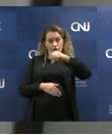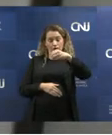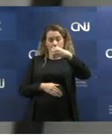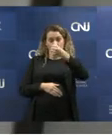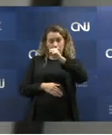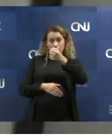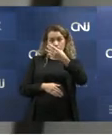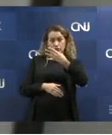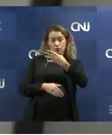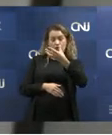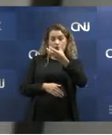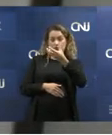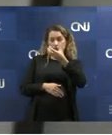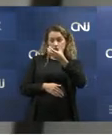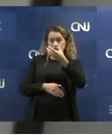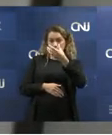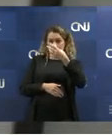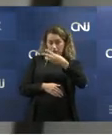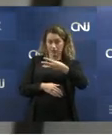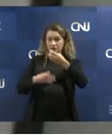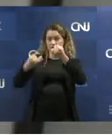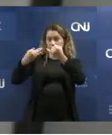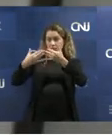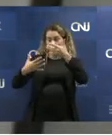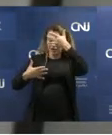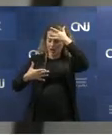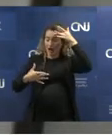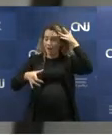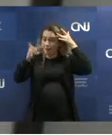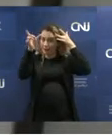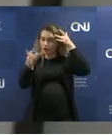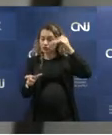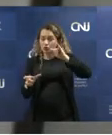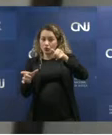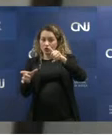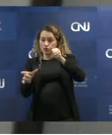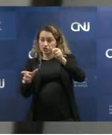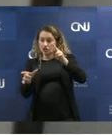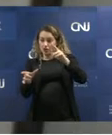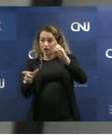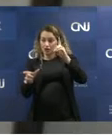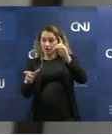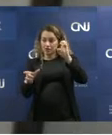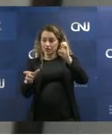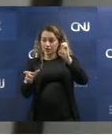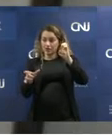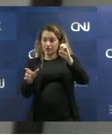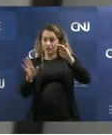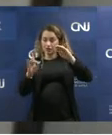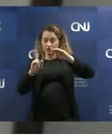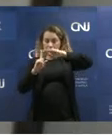que o réu Jardel Oliveira da Conceição que é o réu